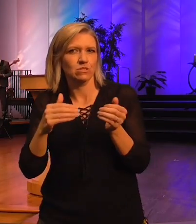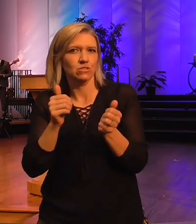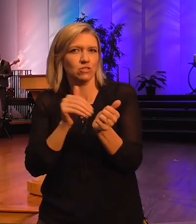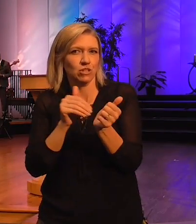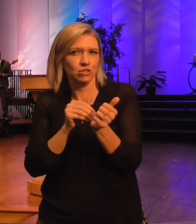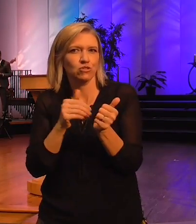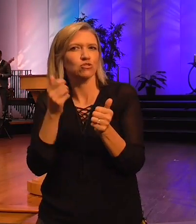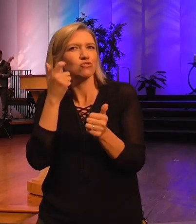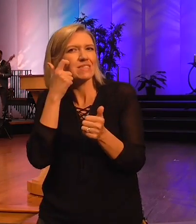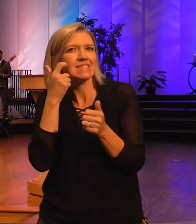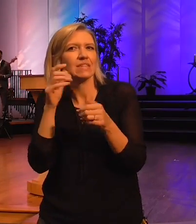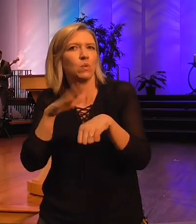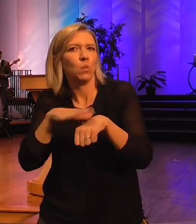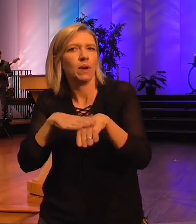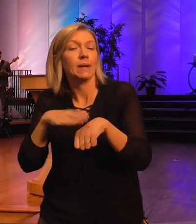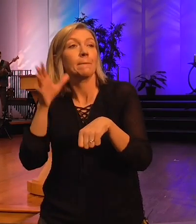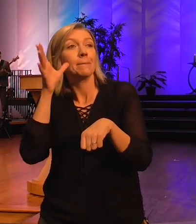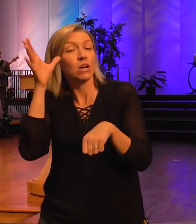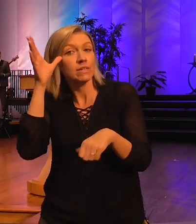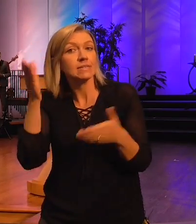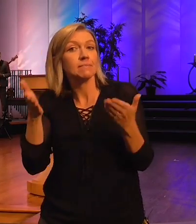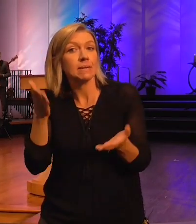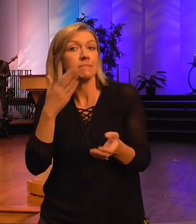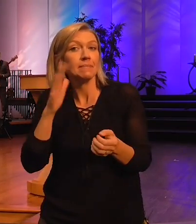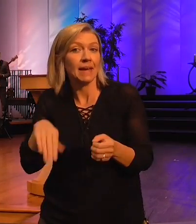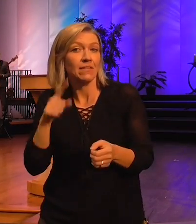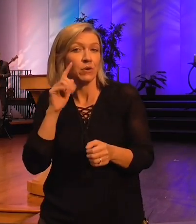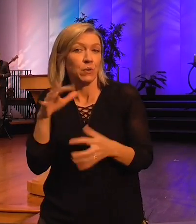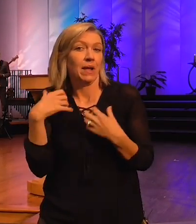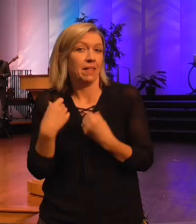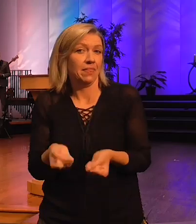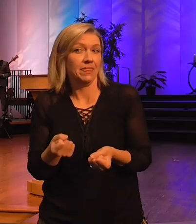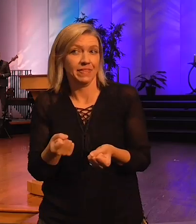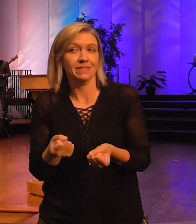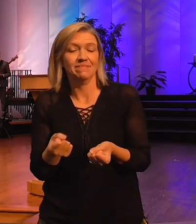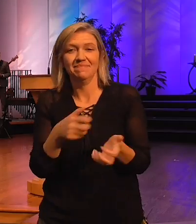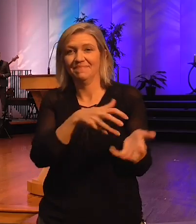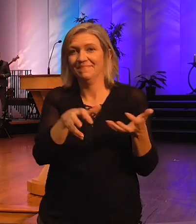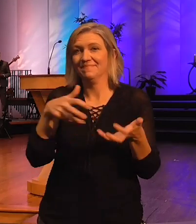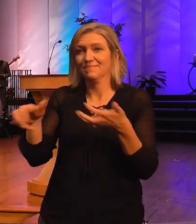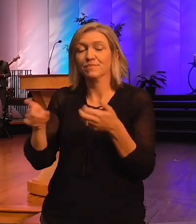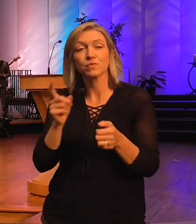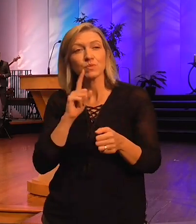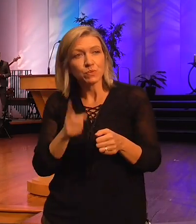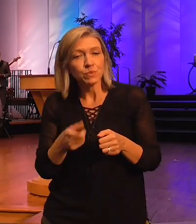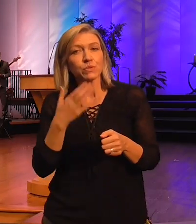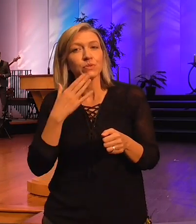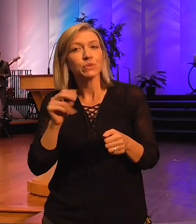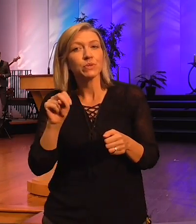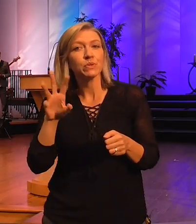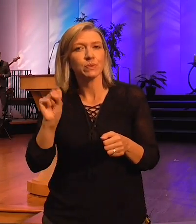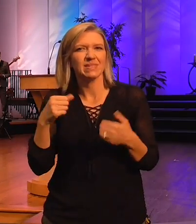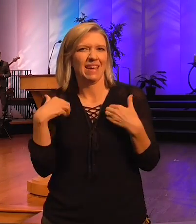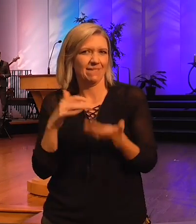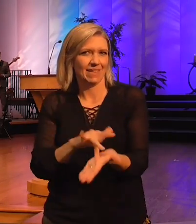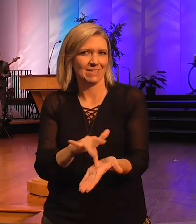ser malo para tu salud, sí, es verdad y la buena noticia es que tenemos el antídoto y eso es amor y